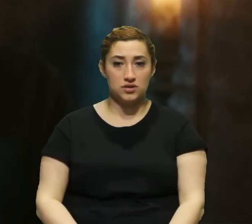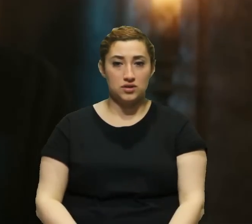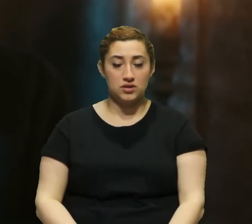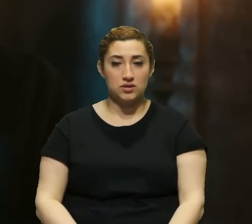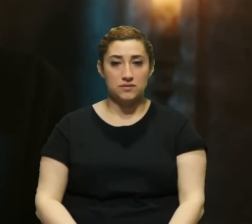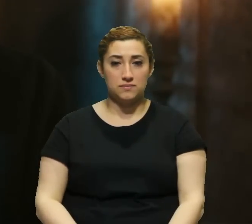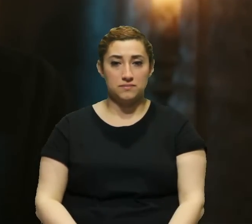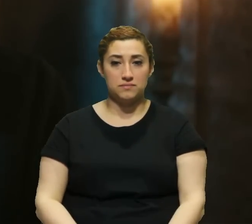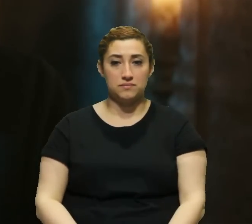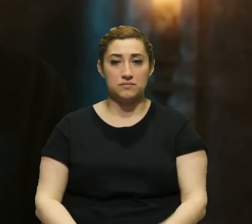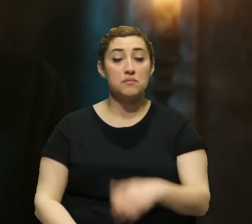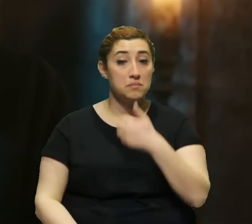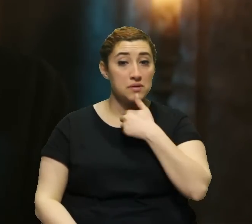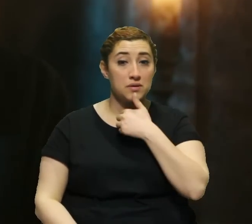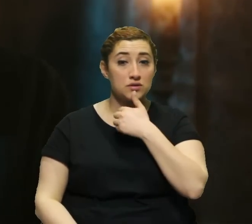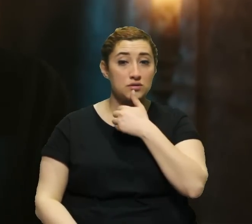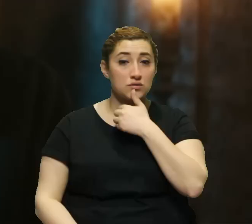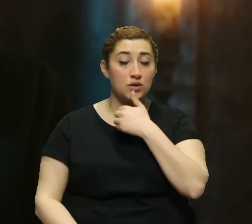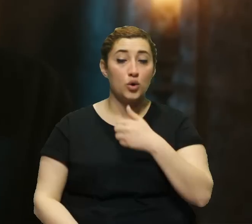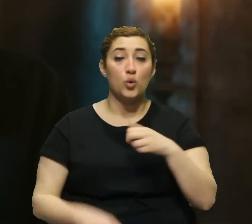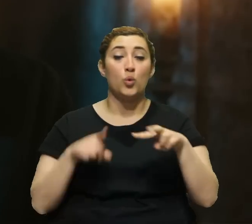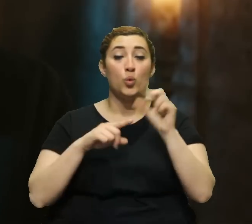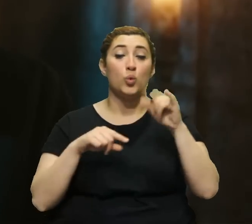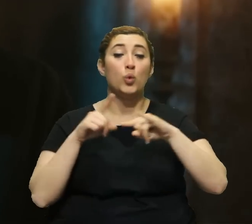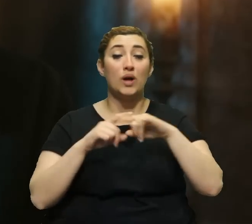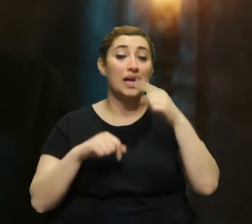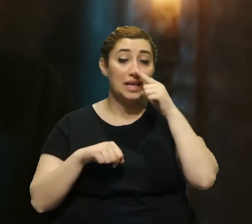Babası Nuh'a iman etmeyen Kenan...